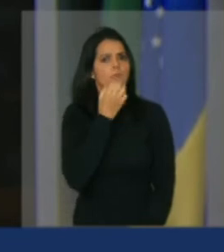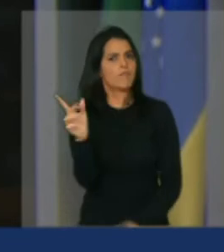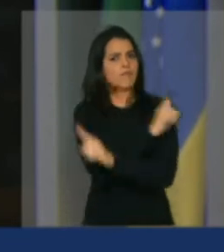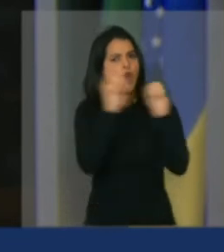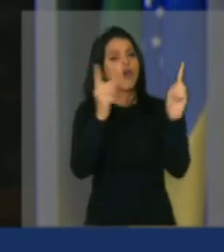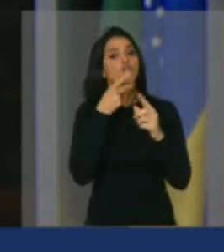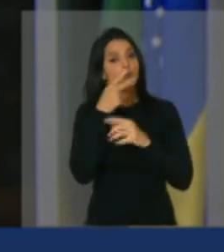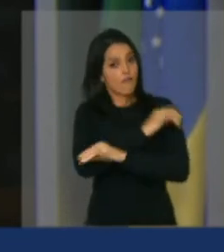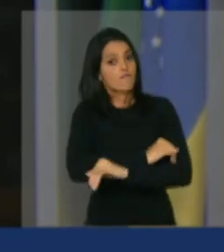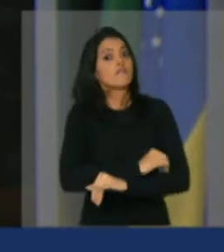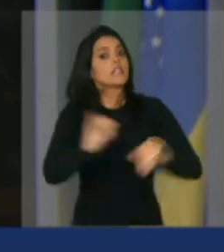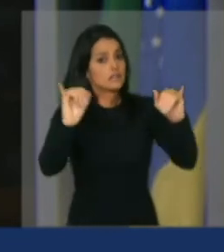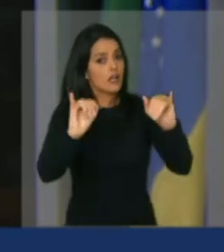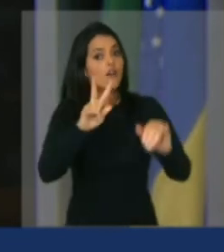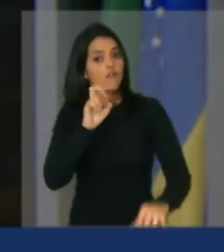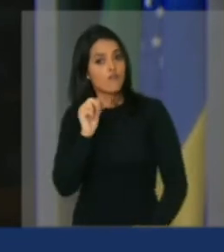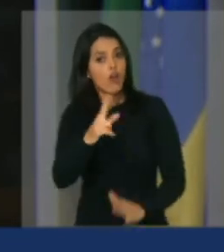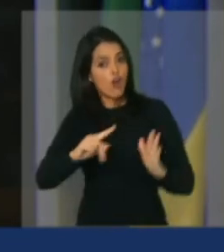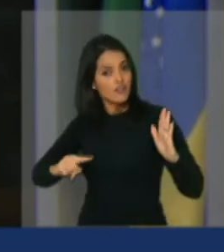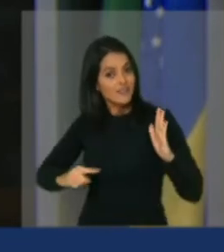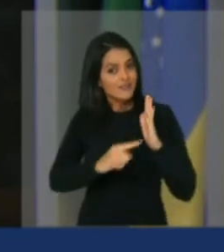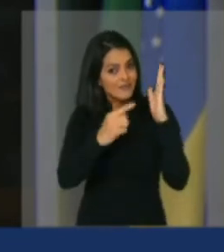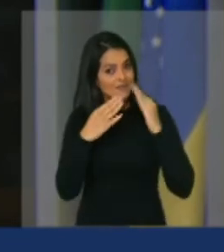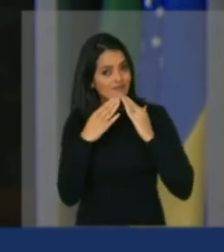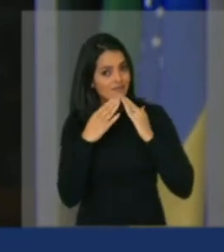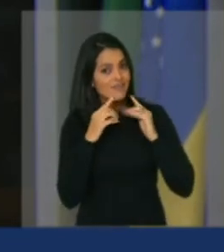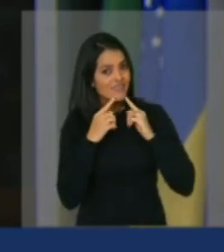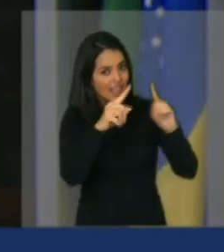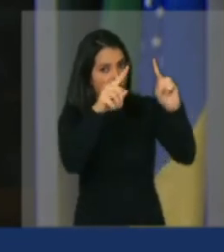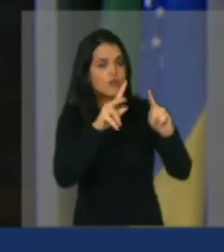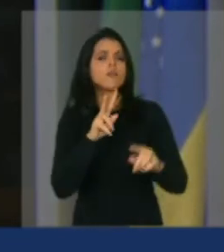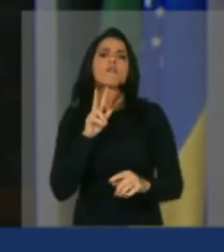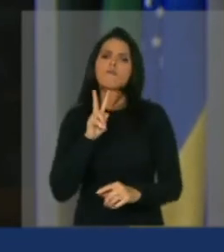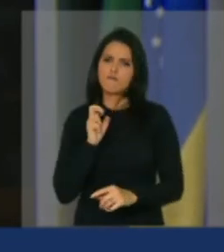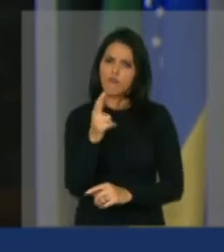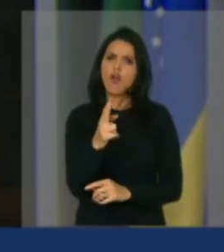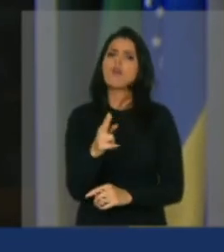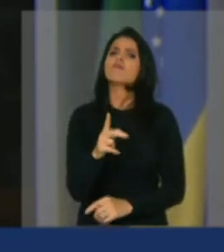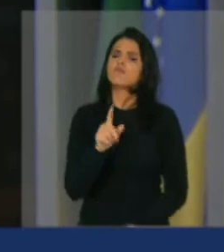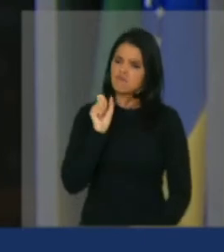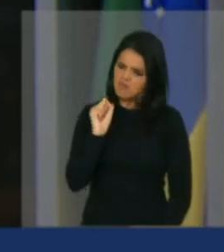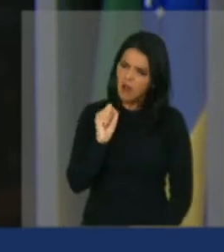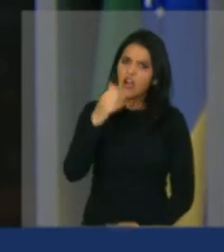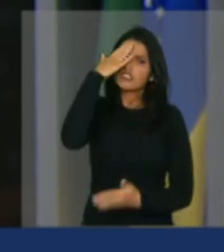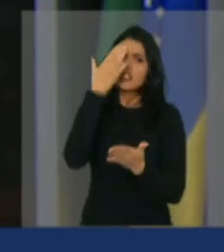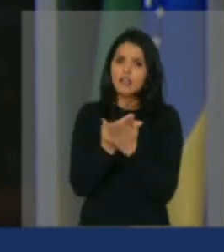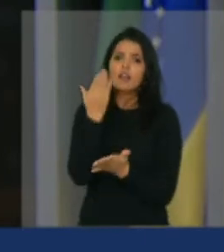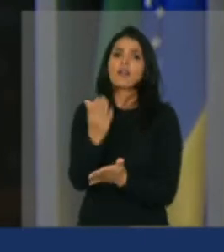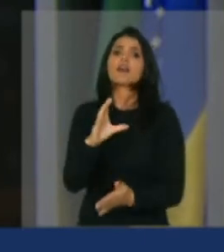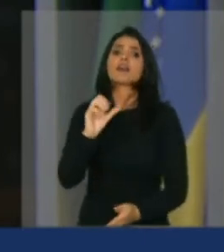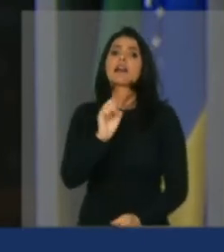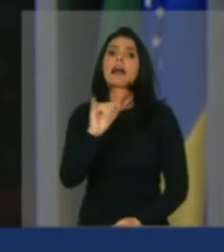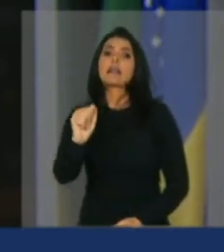BOM, EU ESTOU AVISANDO! VOU DENUNCIAR, PODE APOSTAR DONA CÁ SSIA, A CHEFE AÍ , EMPRESA FORTALEZA, A PARTE DO RAIO QUE OS PARTA, E QUINTO